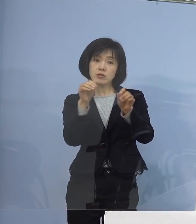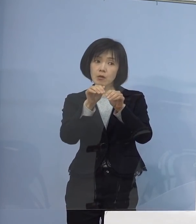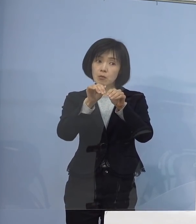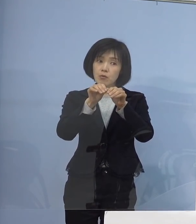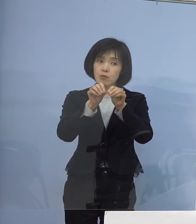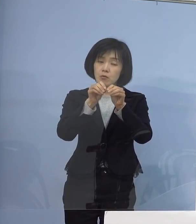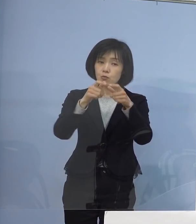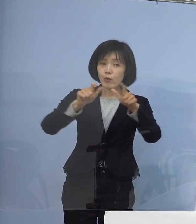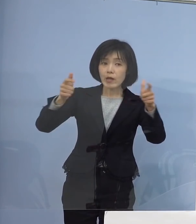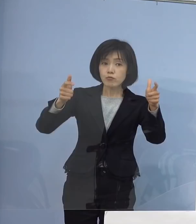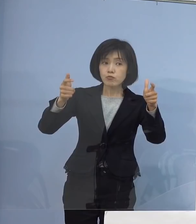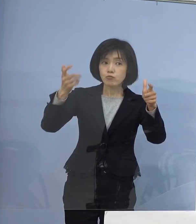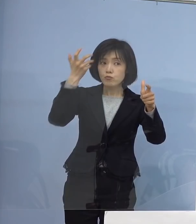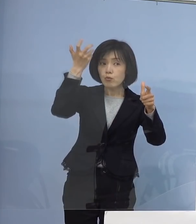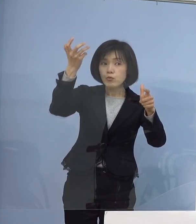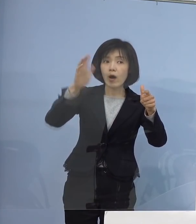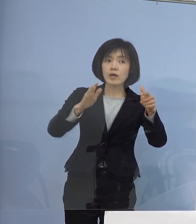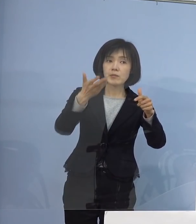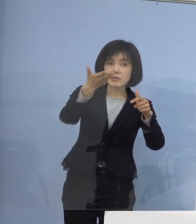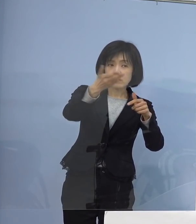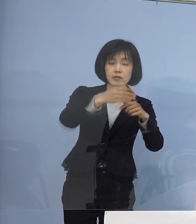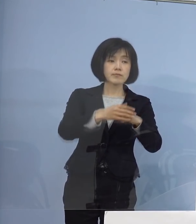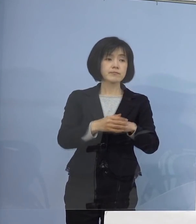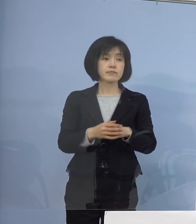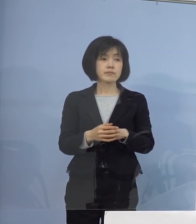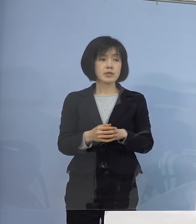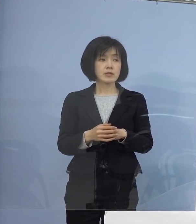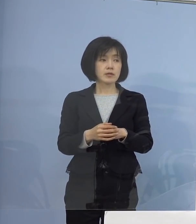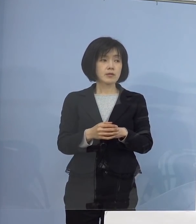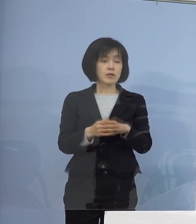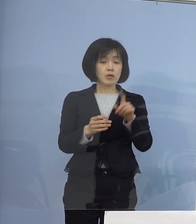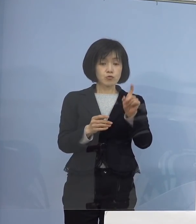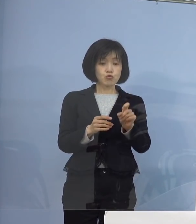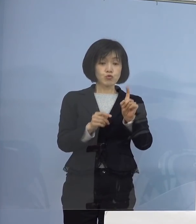（知事） こちらについては飲食店でということではありません